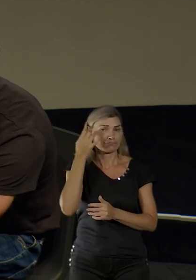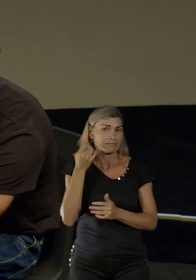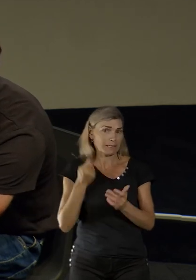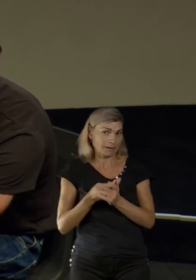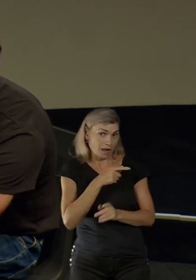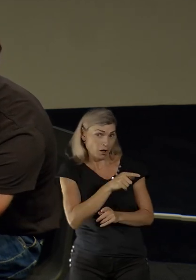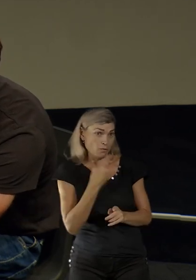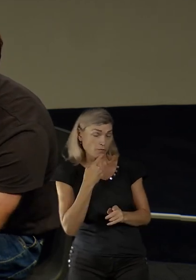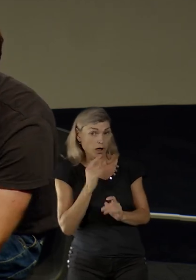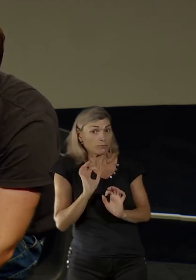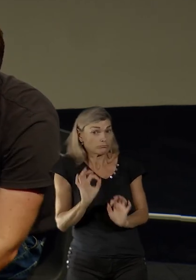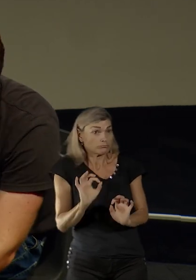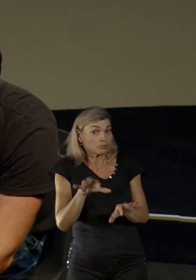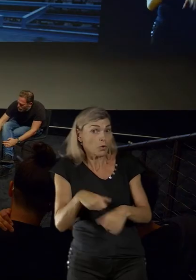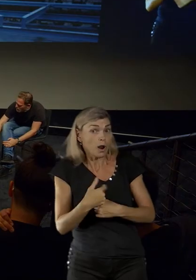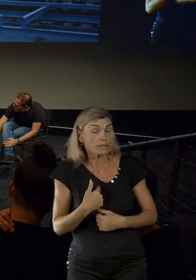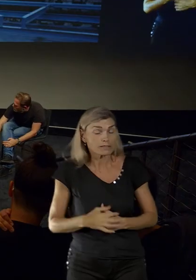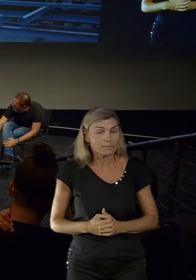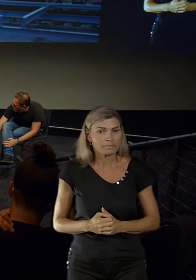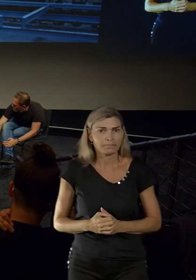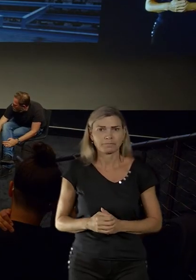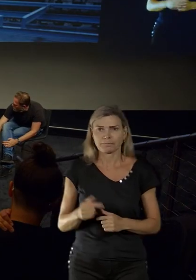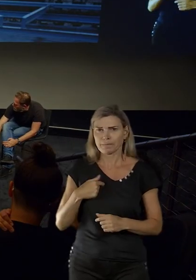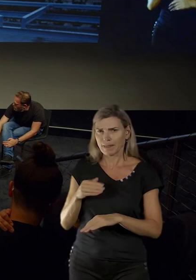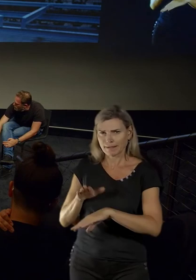Já se rovnou zeptám na jednu věc, jak se díváte na ty dva